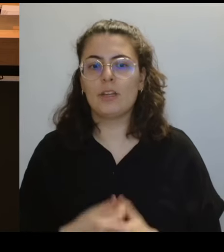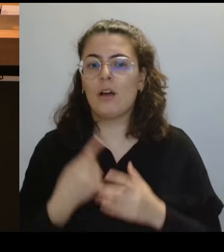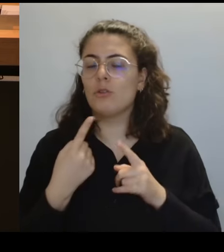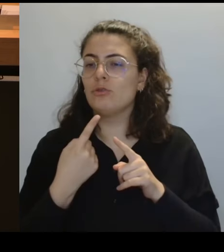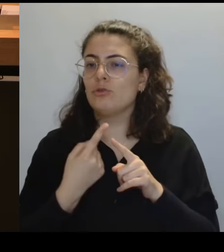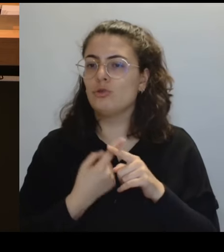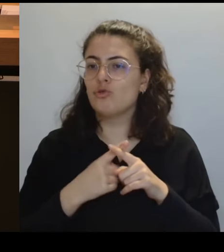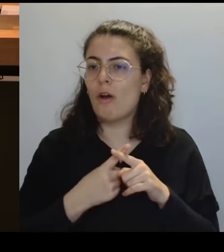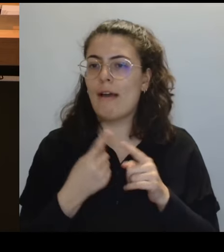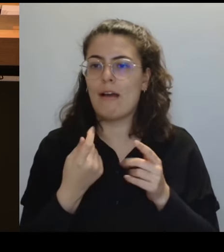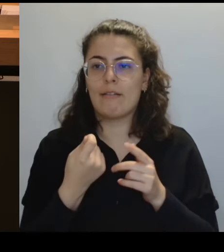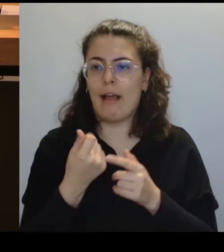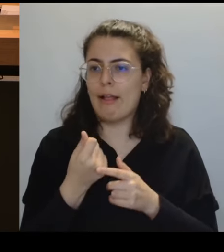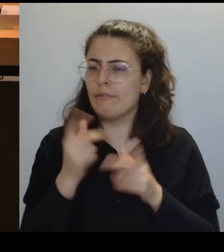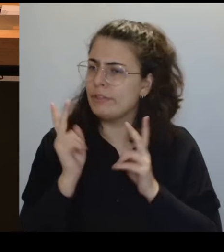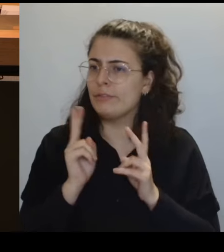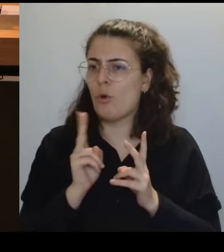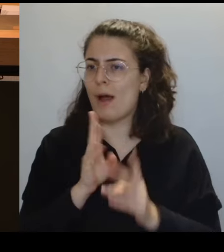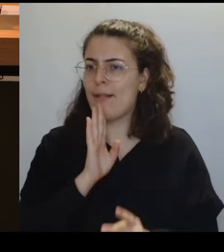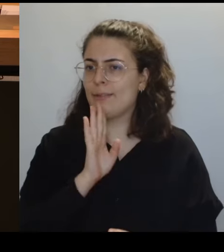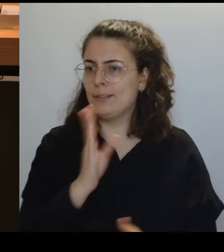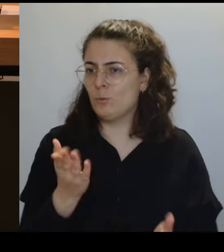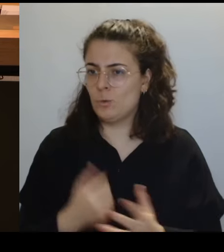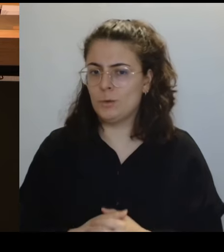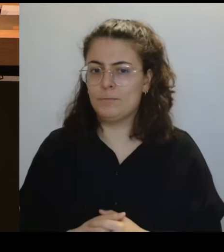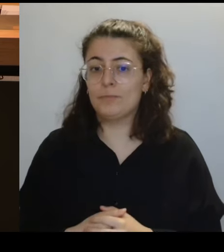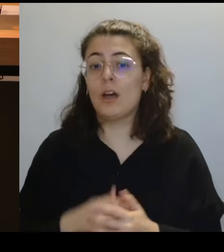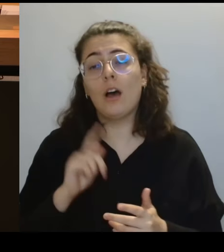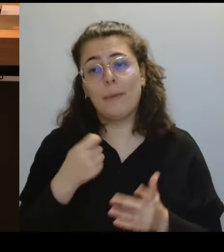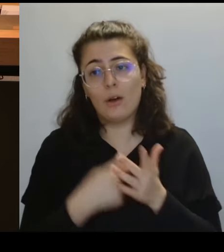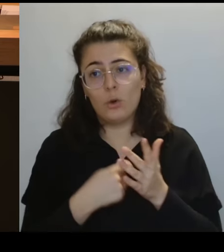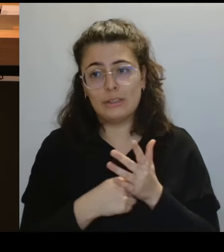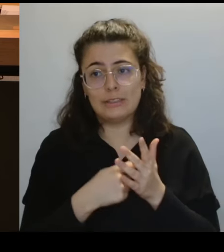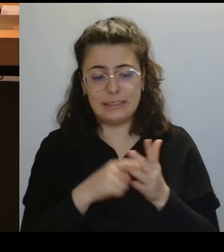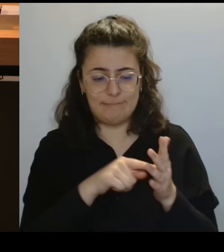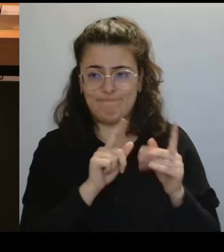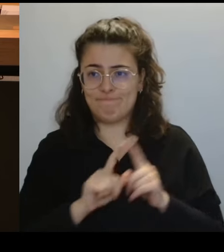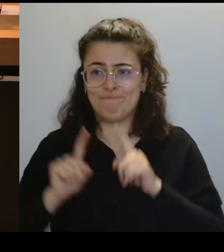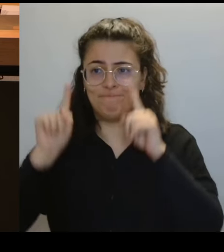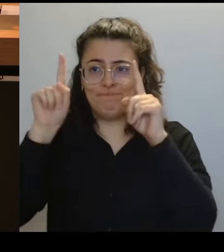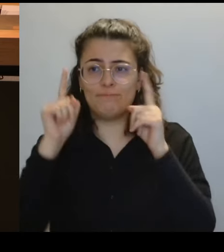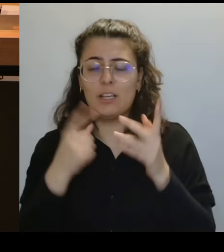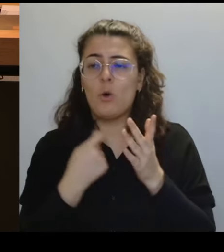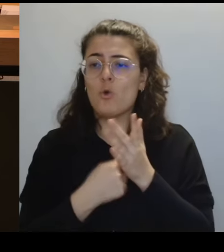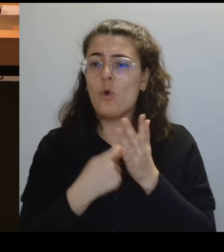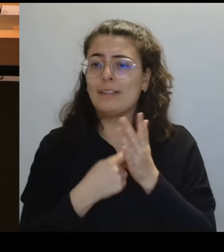Aber wenn wir schon von Kosten reden schon aus Kostengründen, erscheint es natürlich auch sinnvoll, bei einer geschätzten Zahl